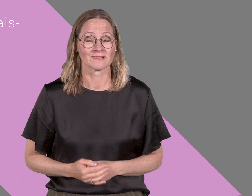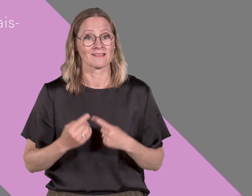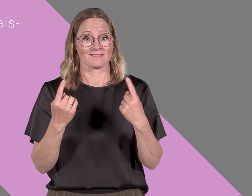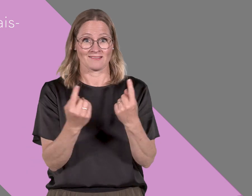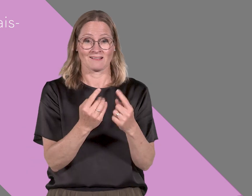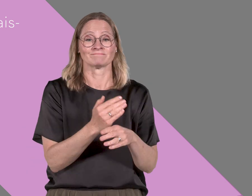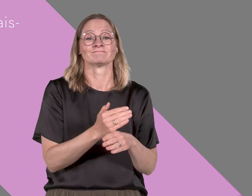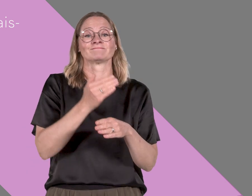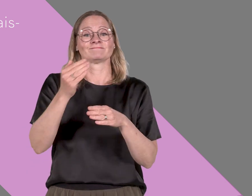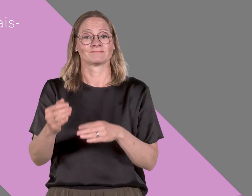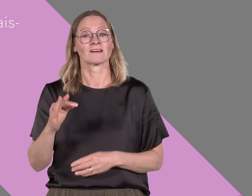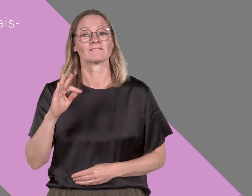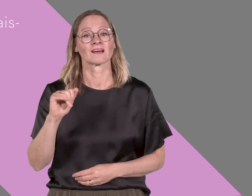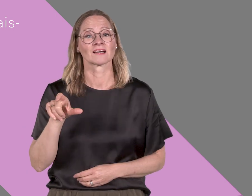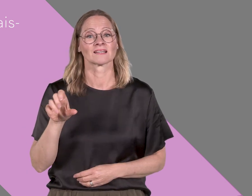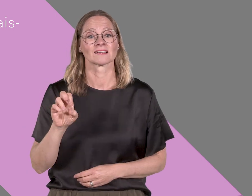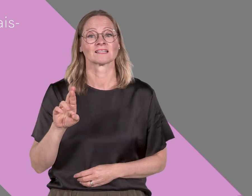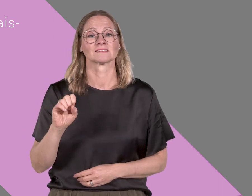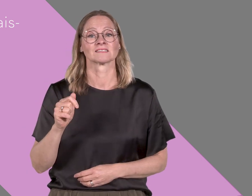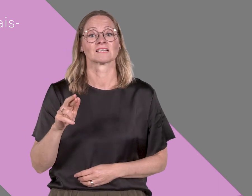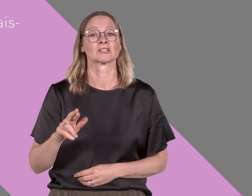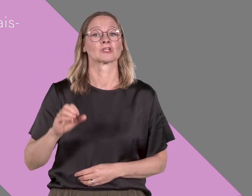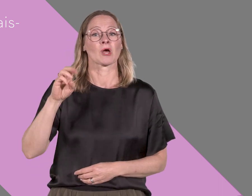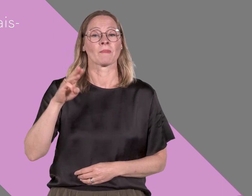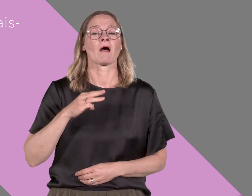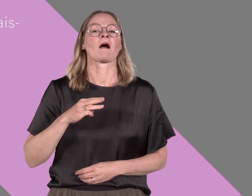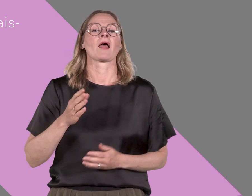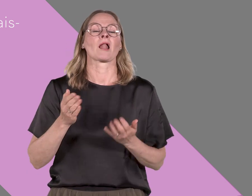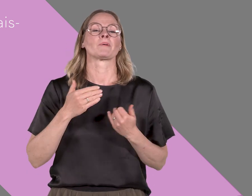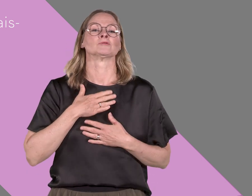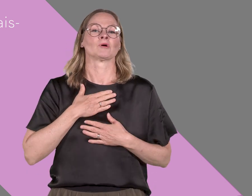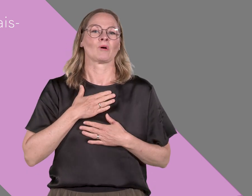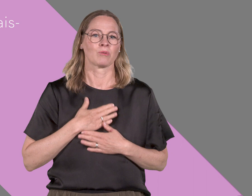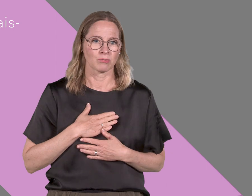Tilaisuuden jälkeen Fagerström huokaisi helpotuksesta, -